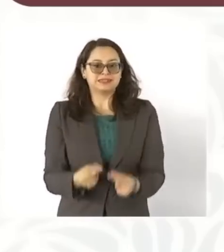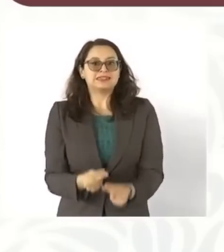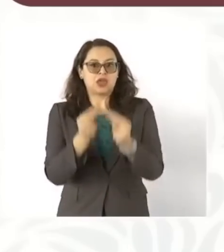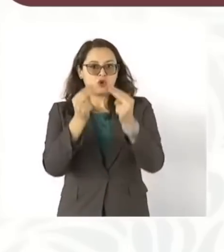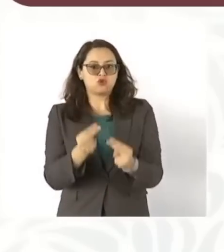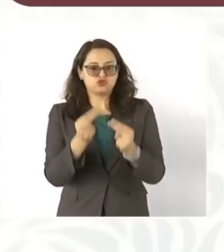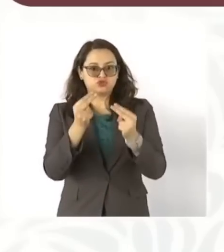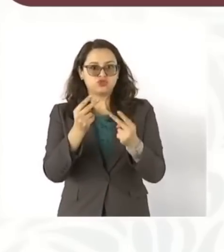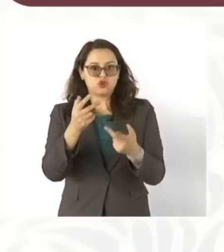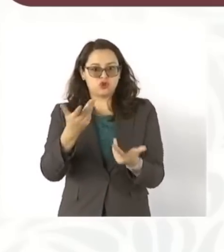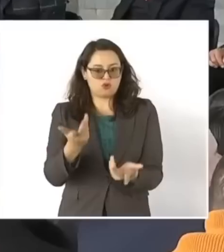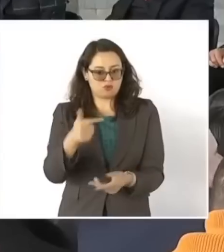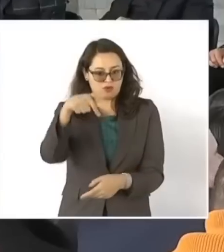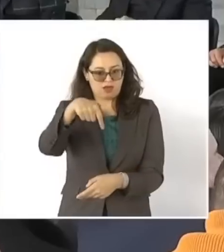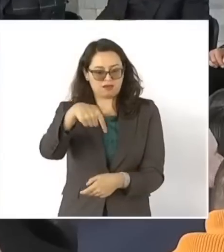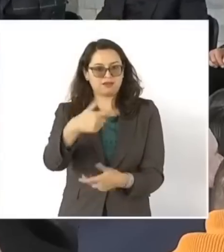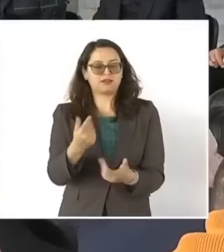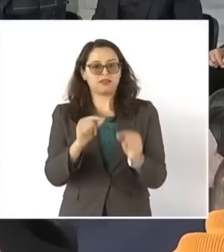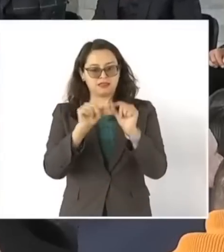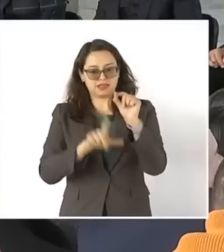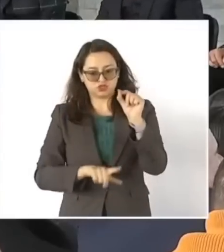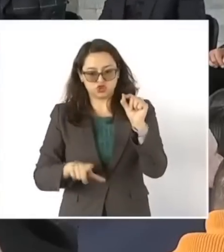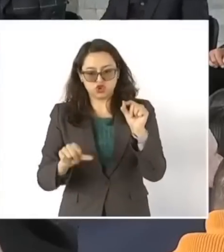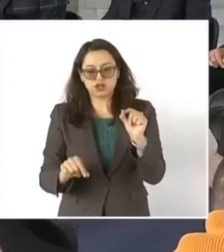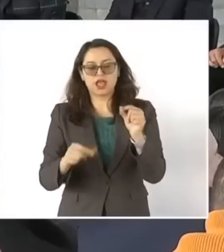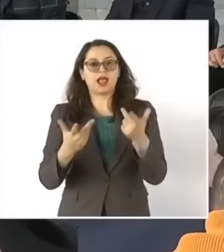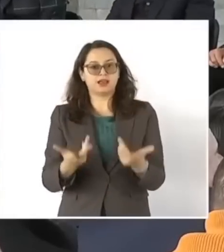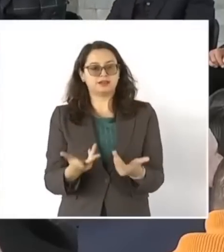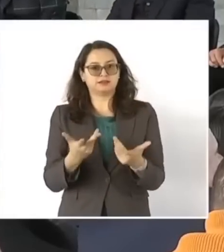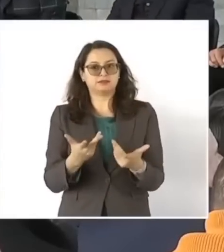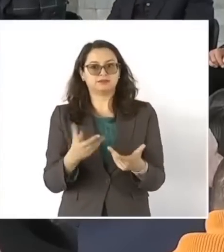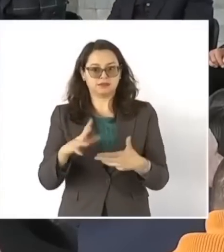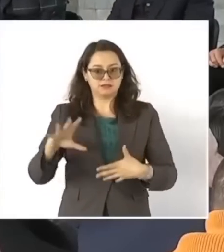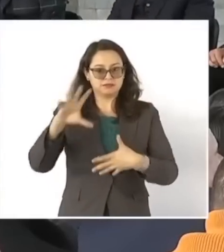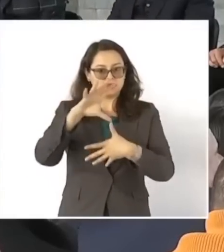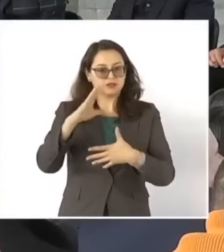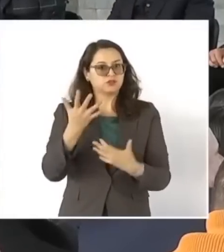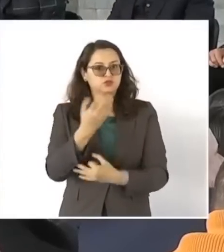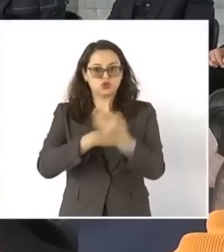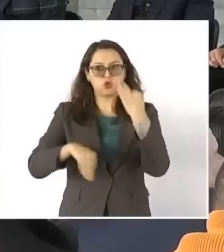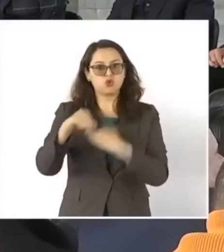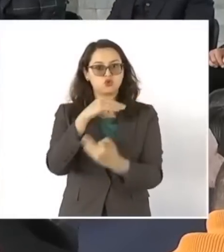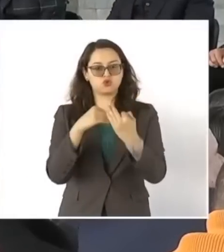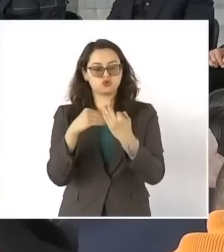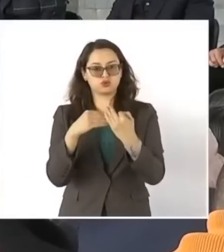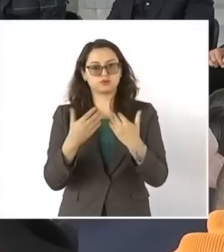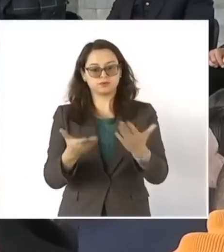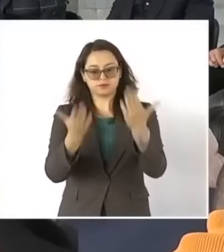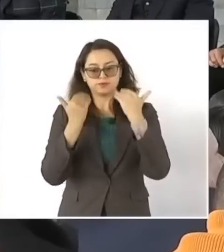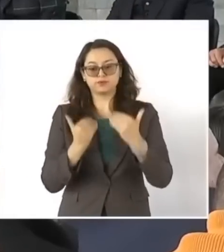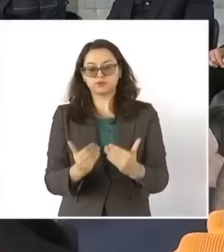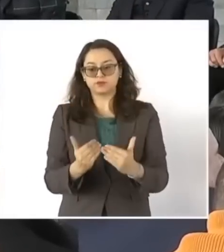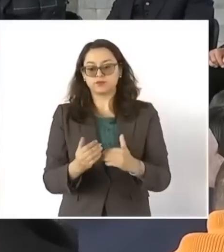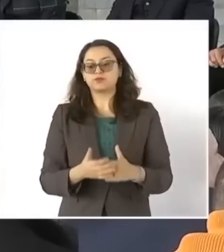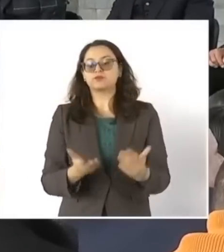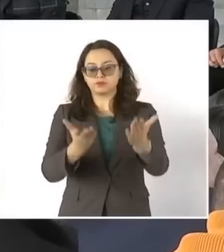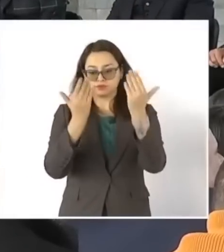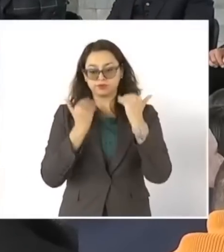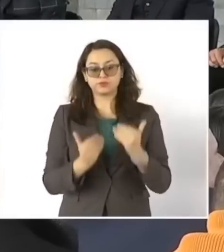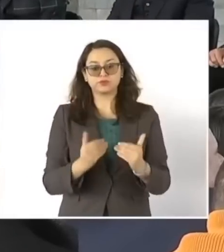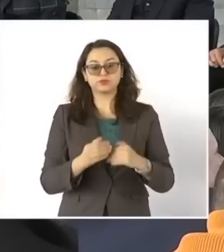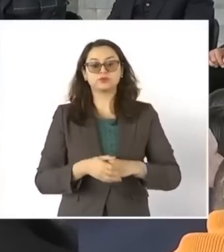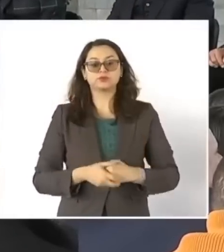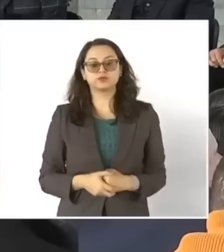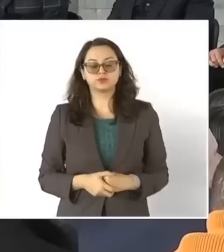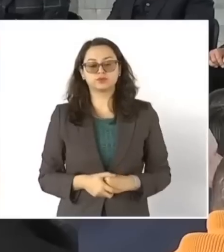locales el mercado nacional el mercado interno y los mercados regionales adelante adelante bueno